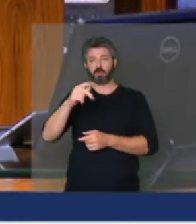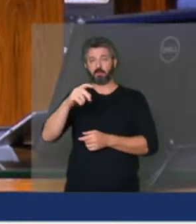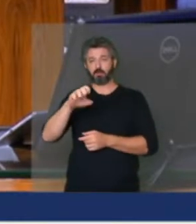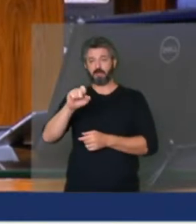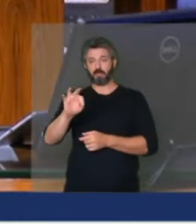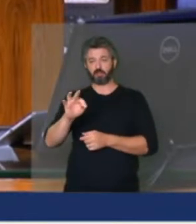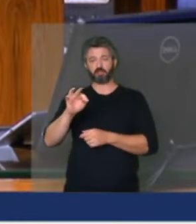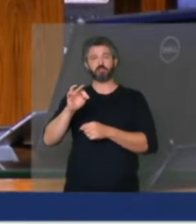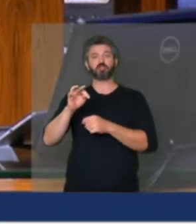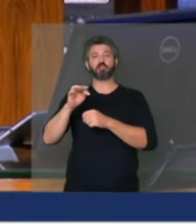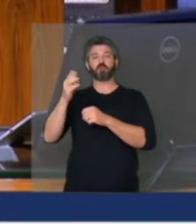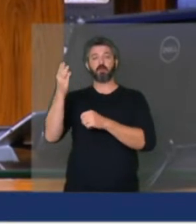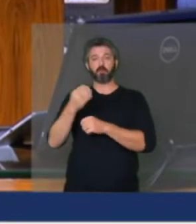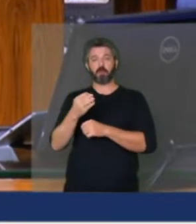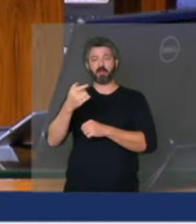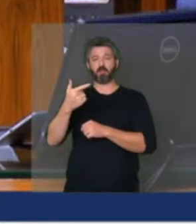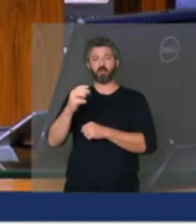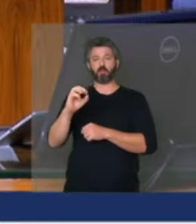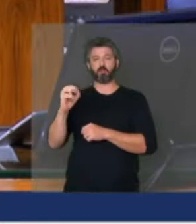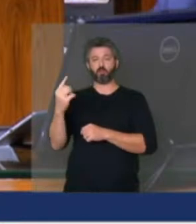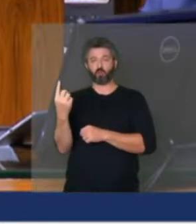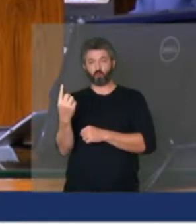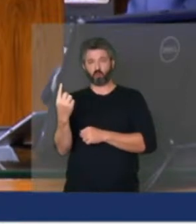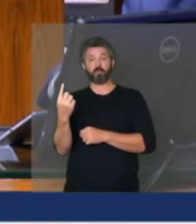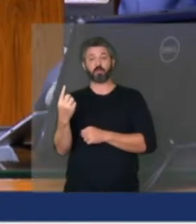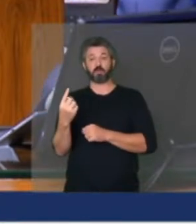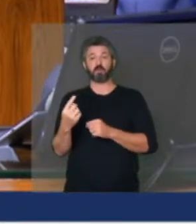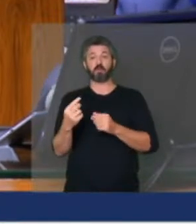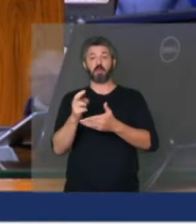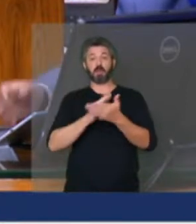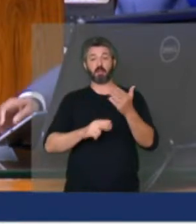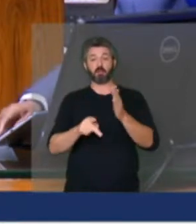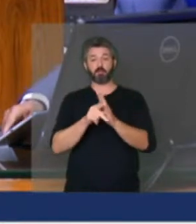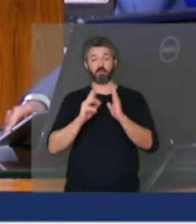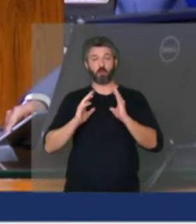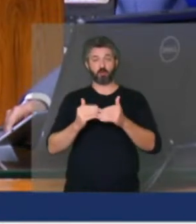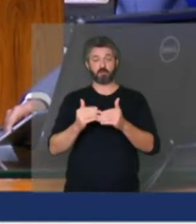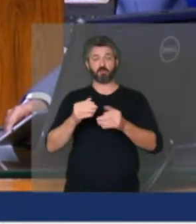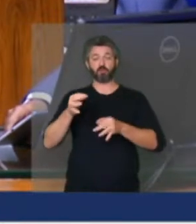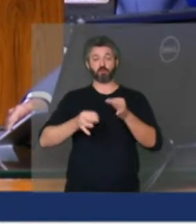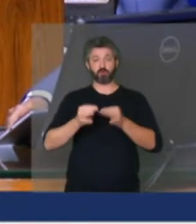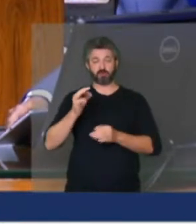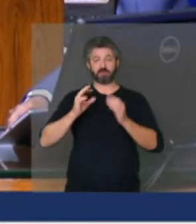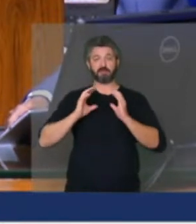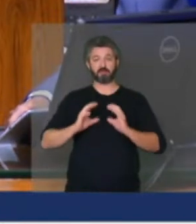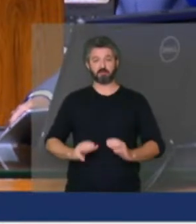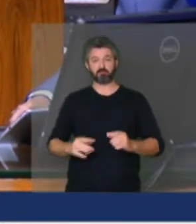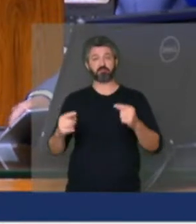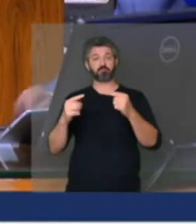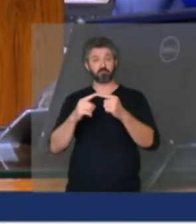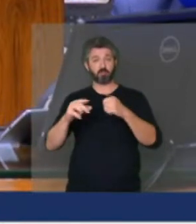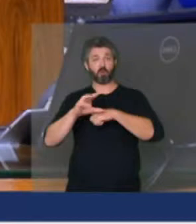CIBERNÉTICO CELEBRADO EM BUDAPESTE EM 23 DE NOVEMBRO DE 2001, TENDO PARECER DA COMISSÃO DE CONSTITUIÇÃO, JUSTIÇA E CIDADANIA PELA